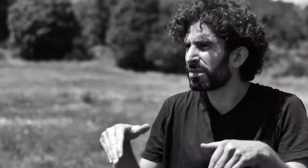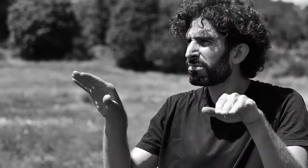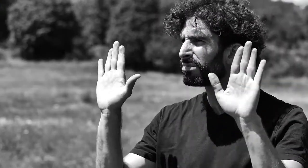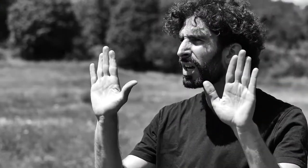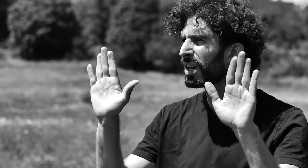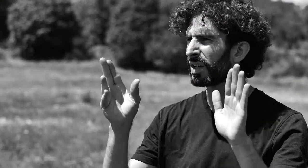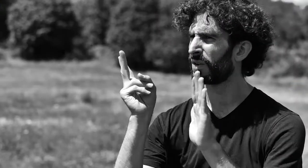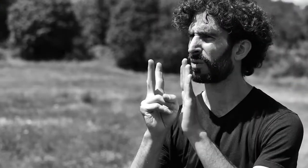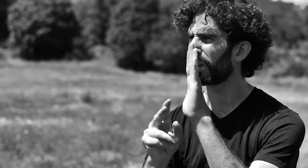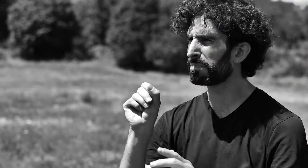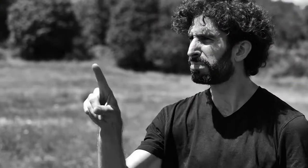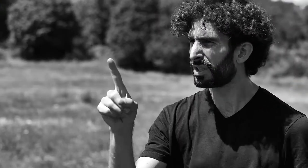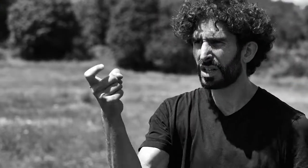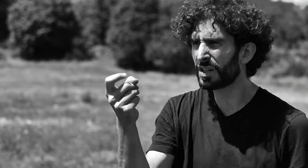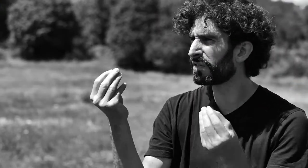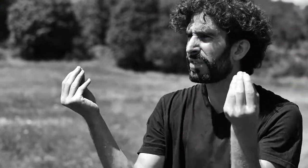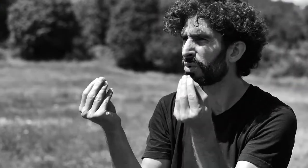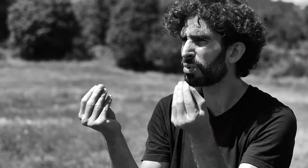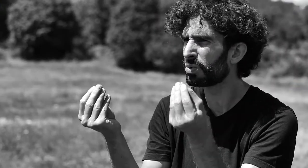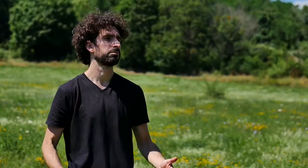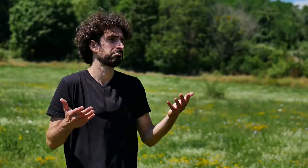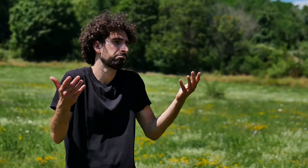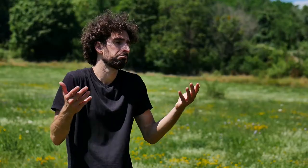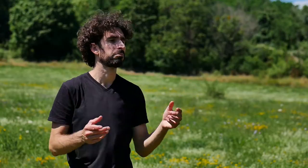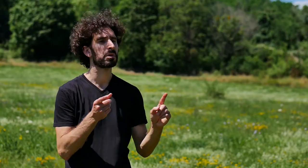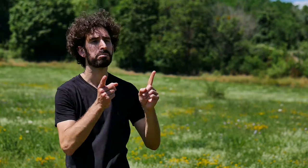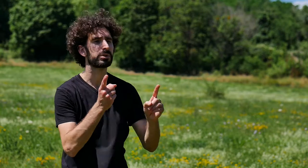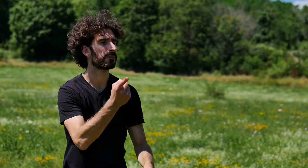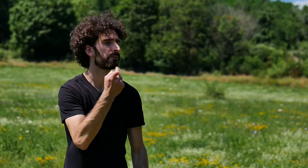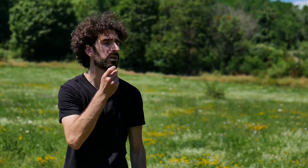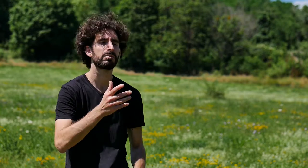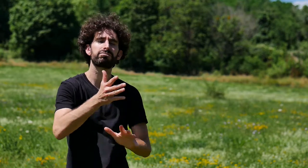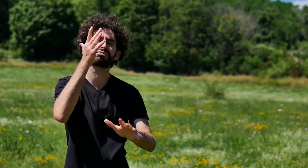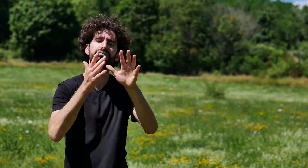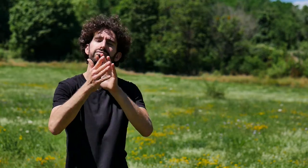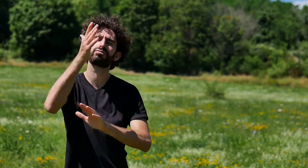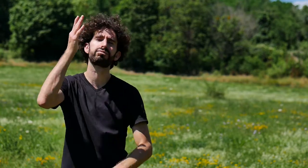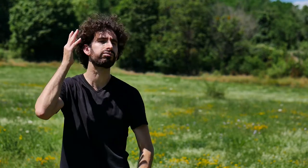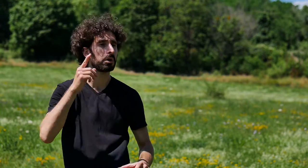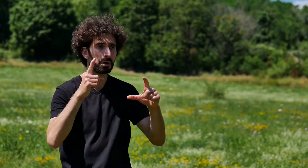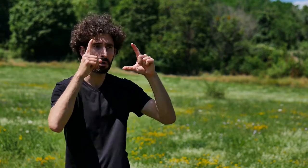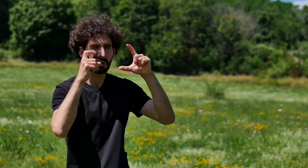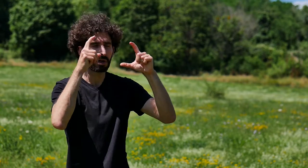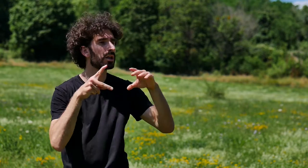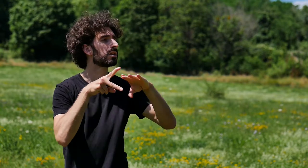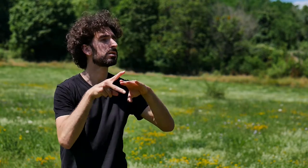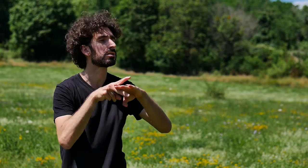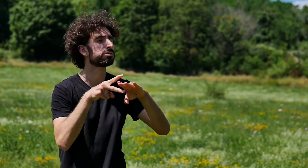Mais d'où vient ce vocabulaire ? Peut-être du début de l'époque de la photo,